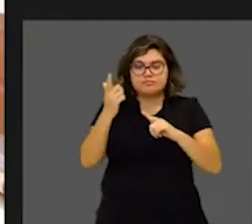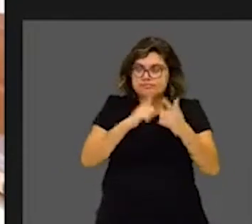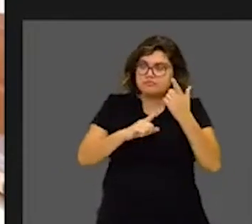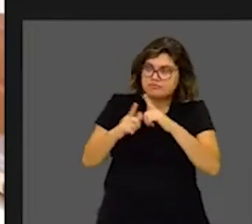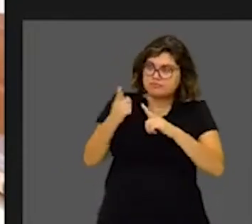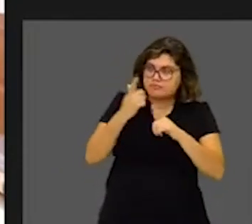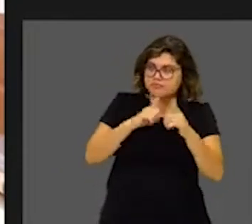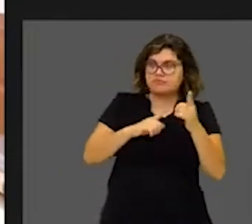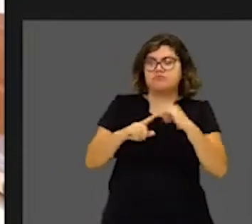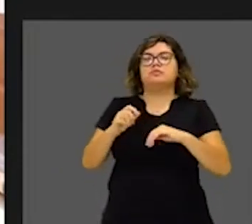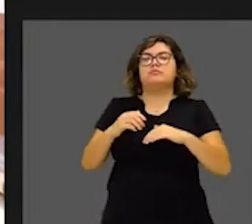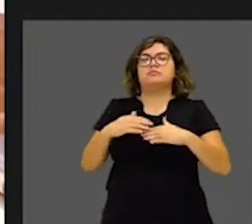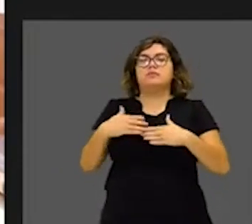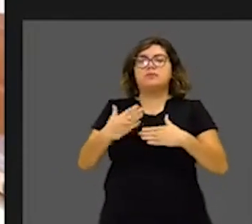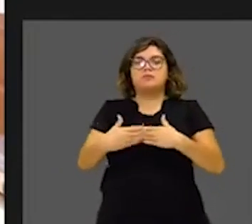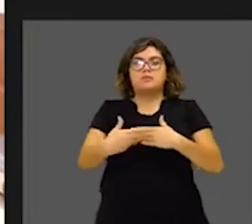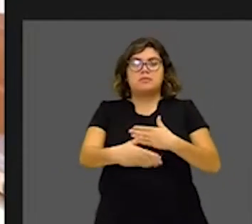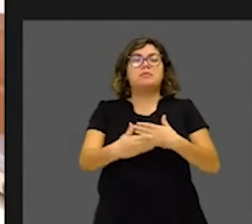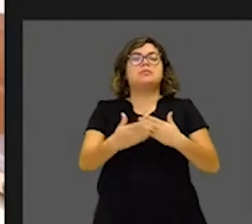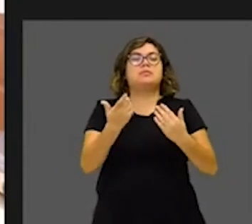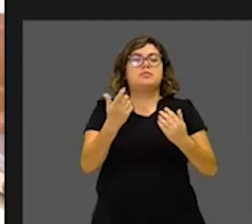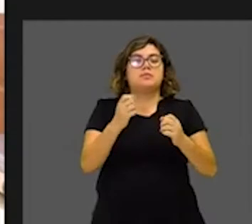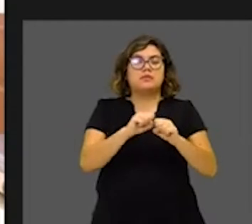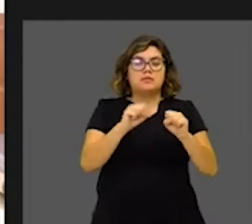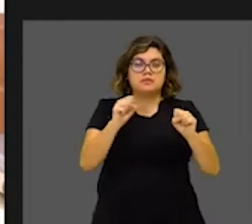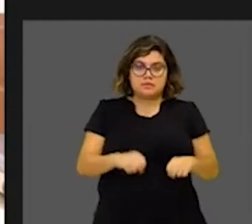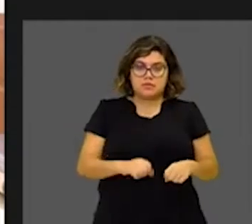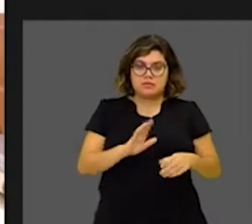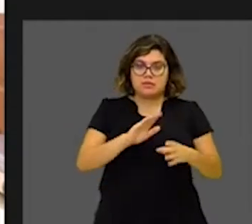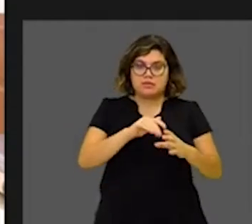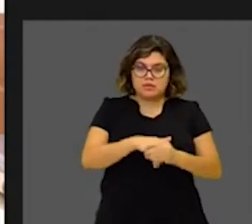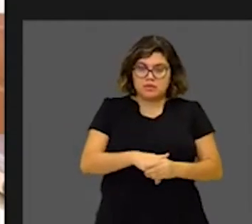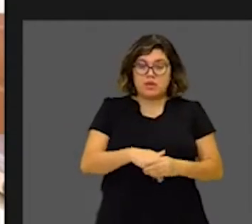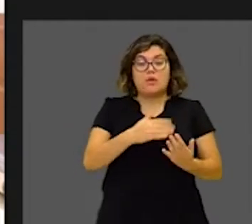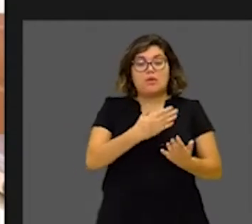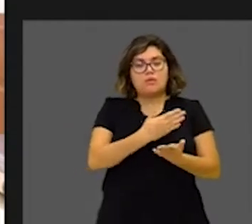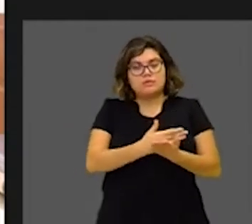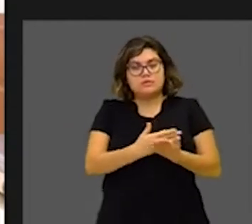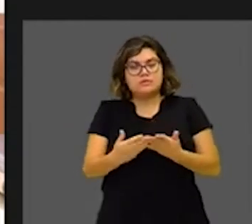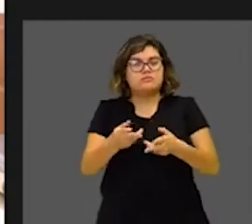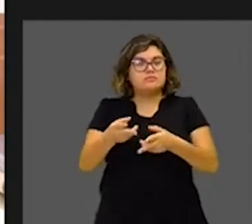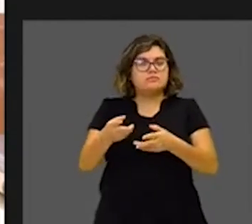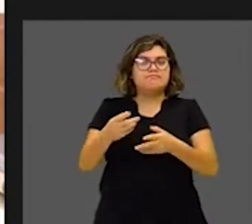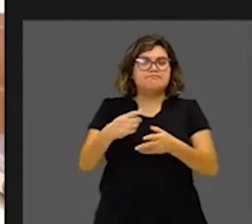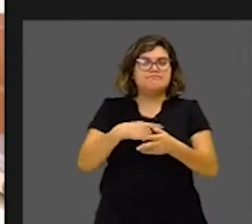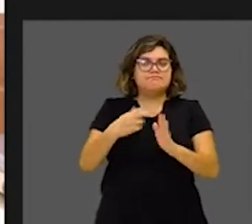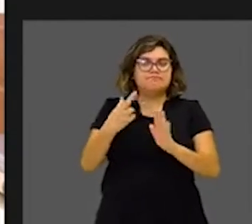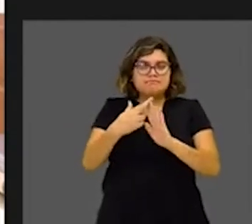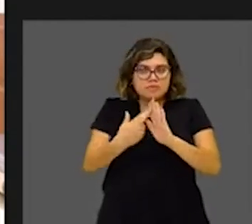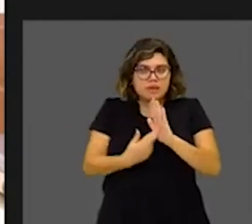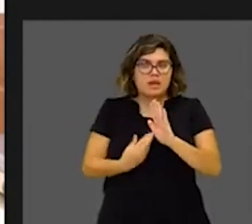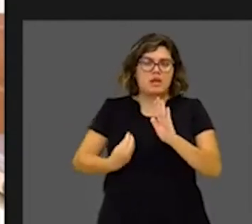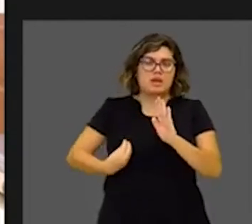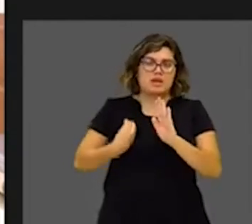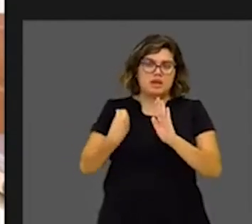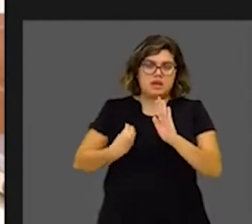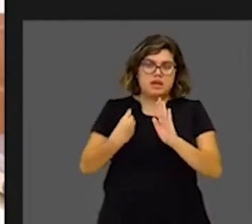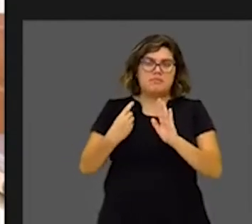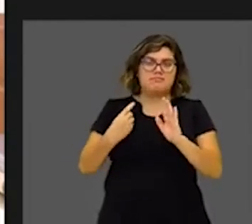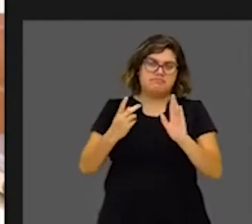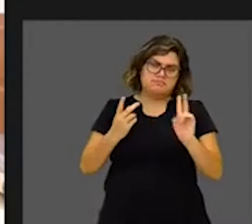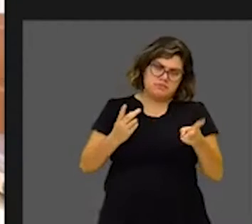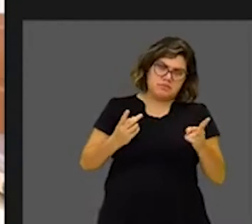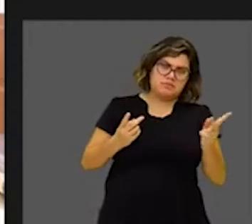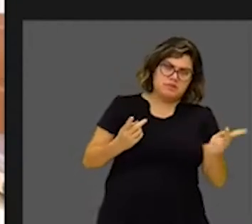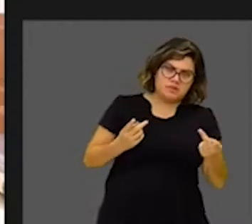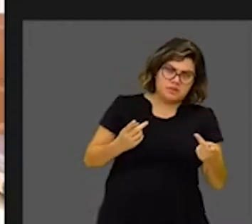ele também passou a ser assimilado regulamentado com acertos e erros né pela pelo fenômeno jurídico